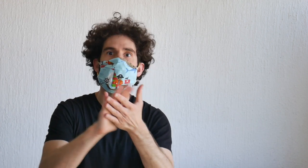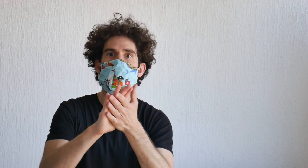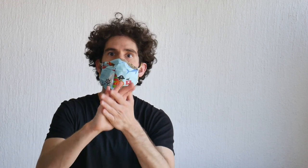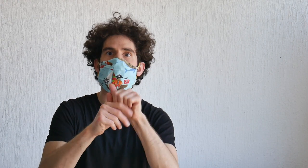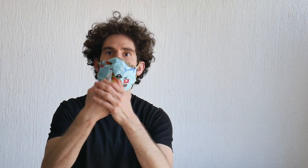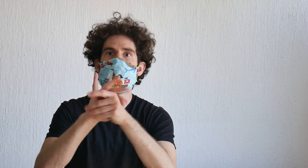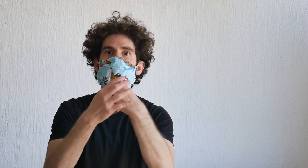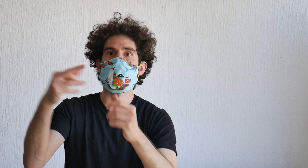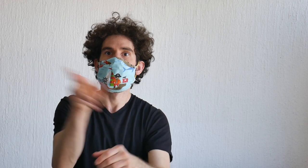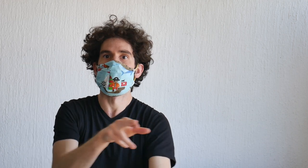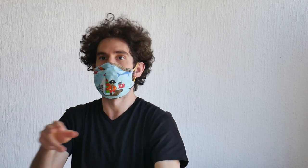Pardon, je me lave les mains et je reviens.